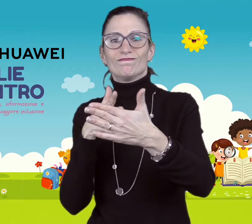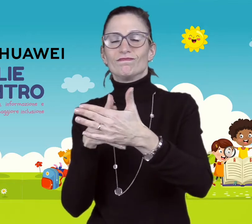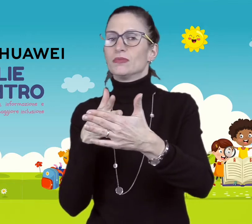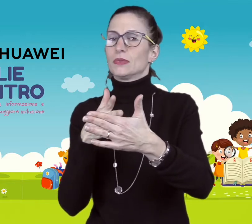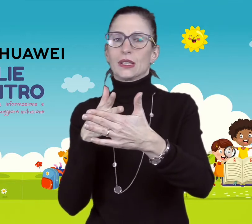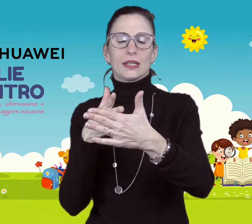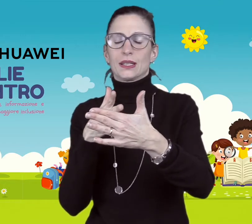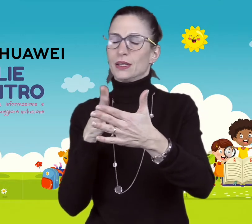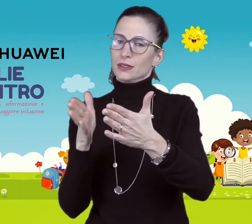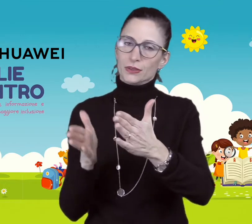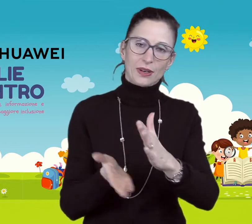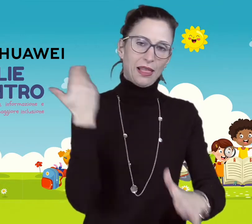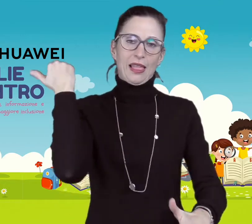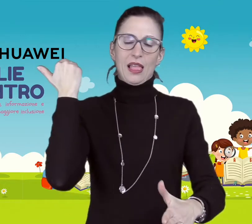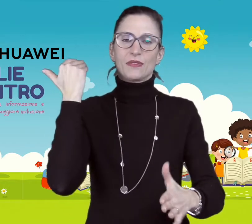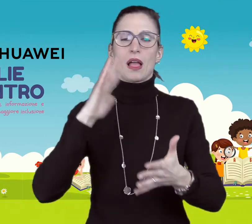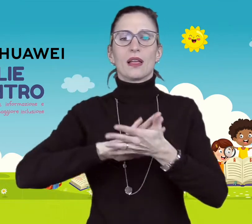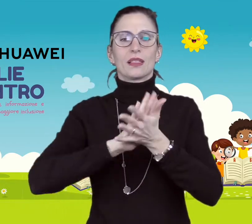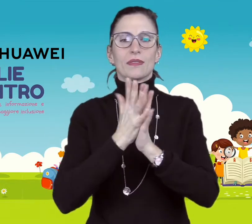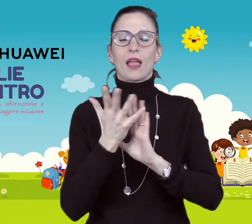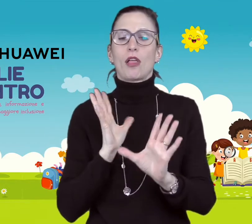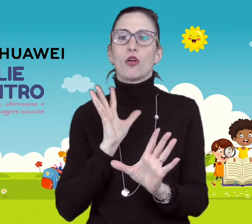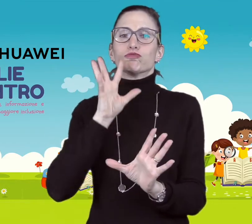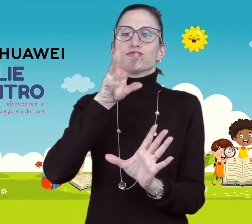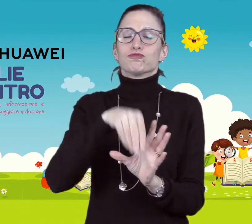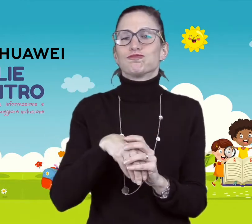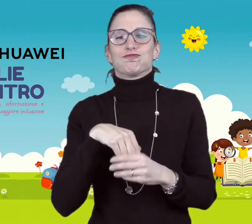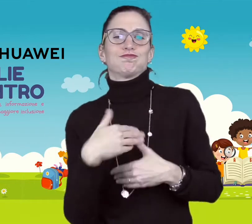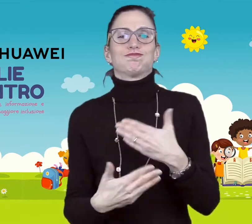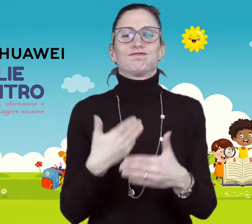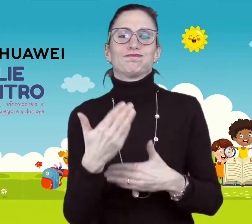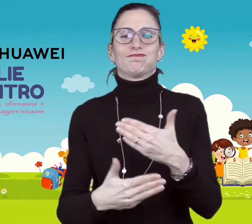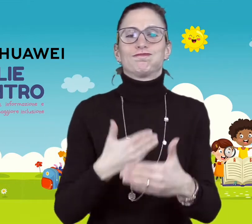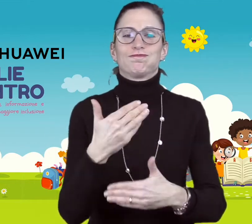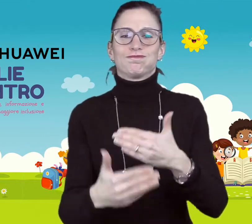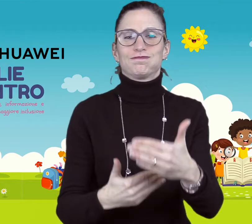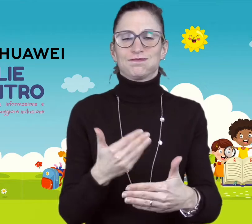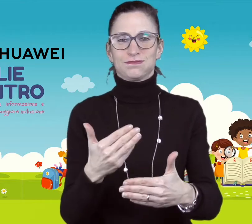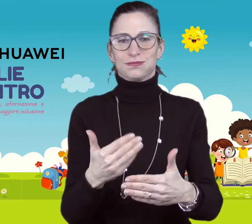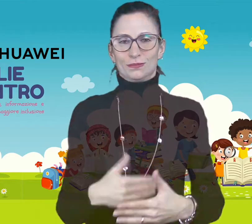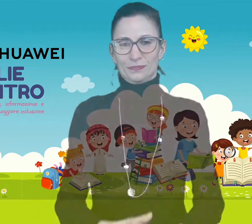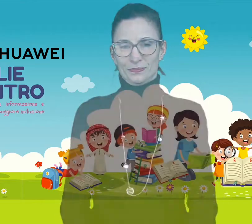solo rimuovendoli è possibile garantire la progressiva inclusione nella società.